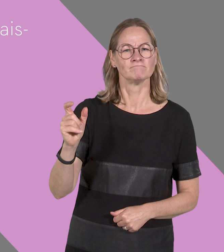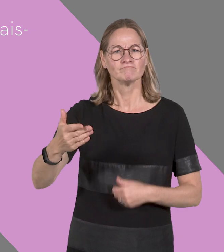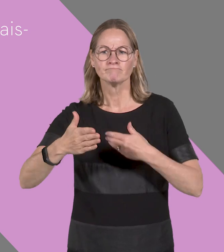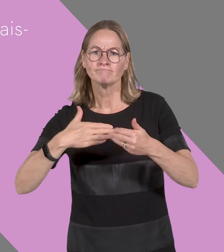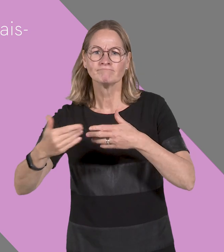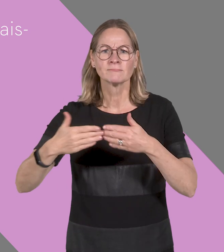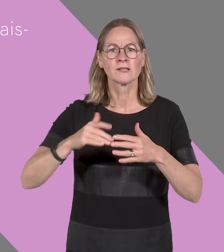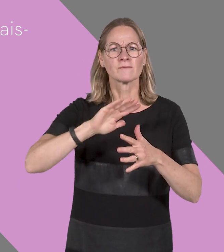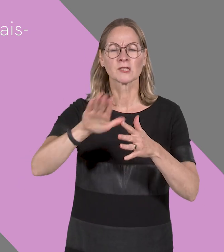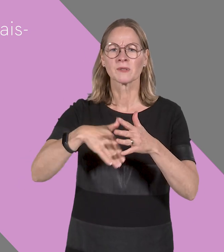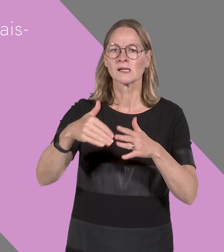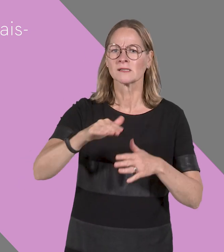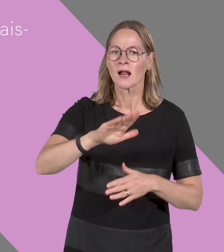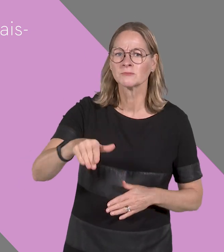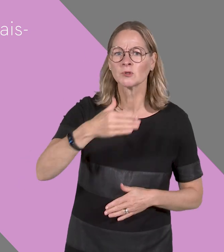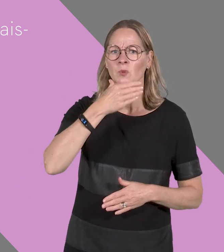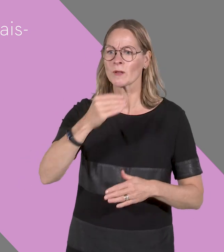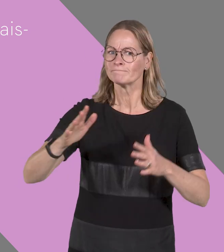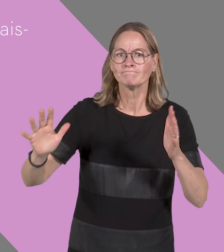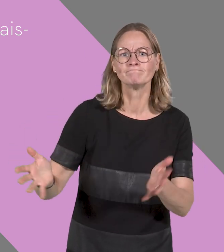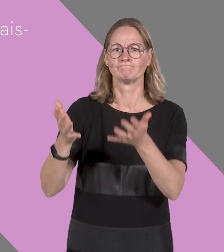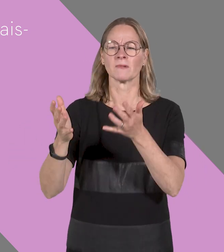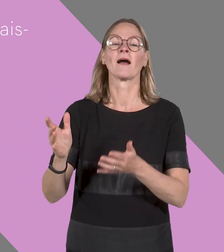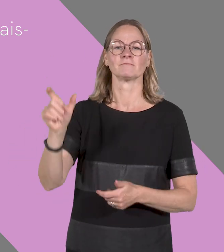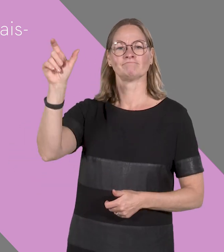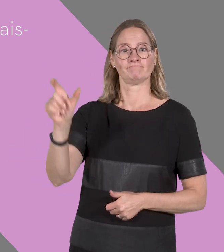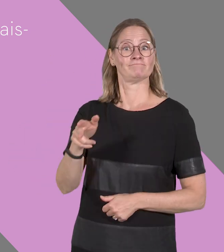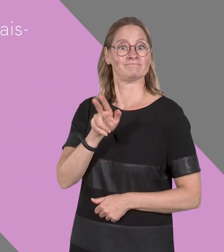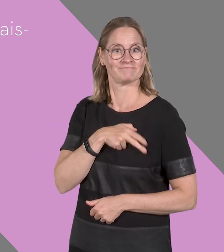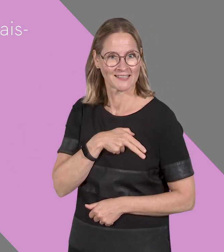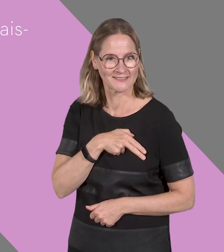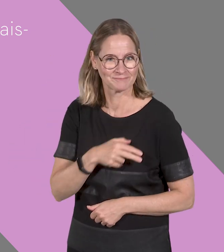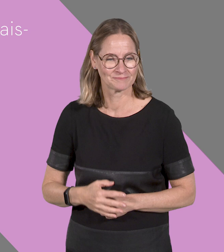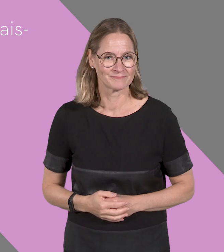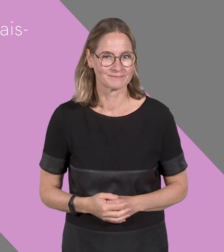toiminnastaan viittomakielisten lasten ja nuorten hyväksi.